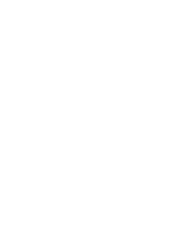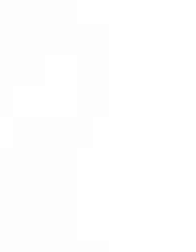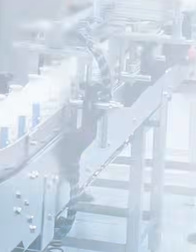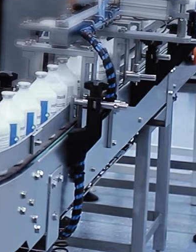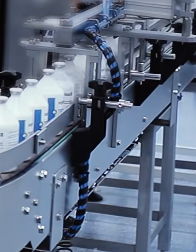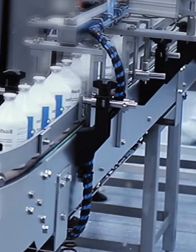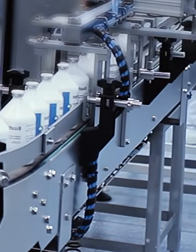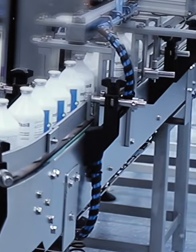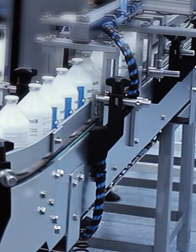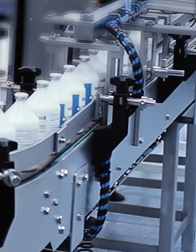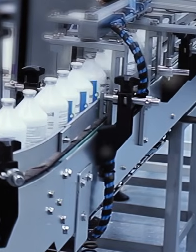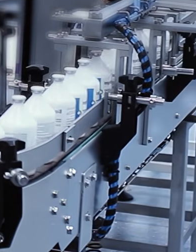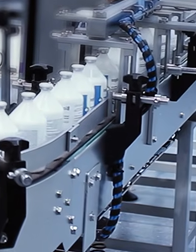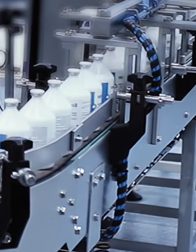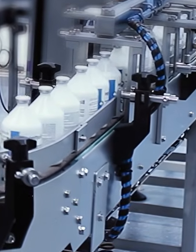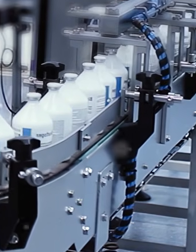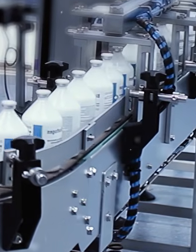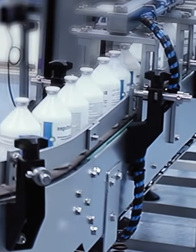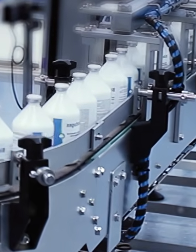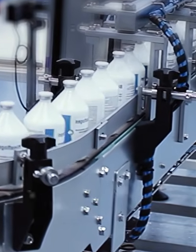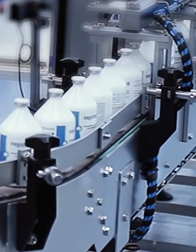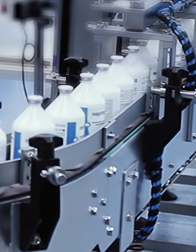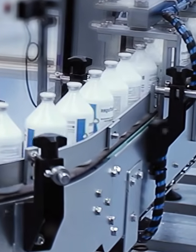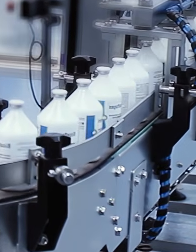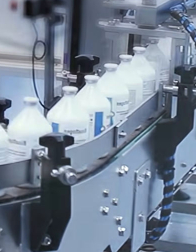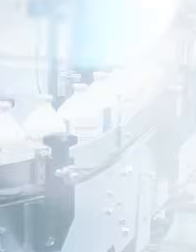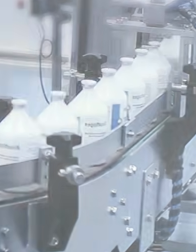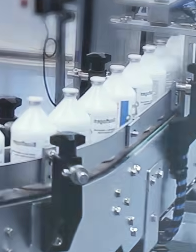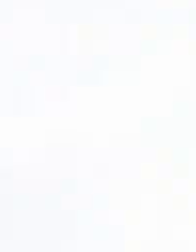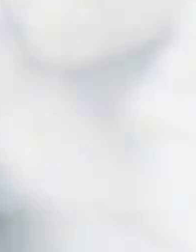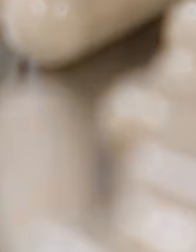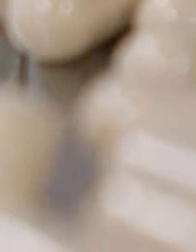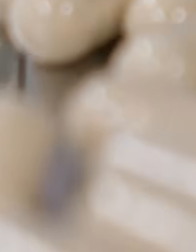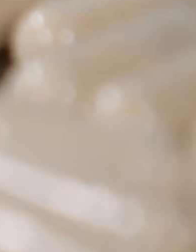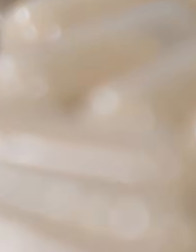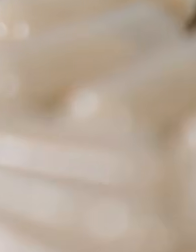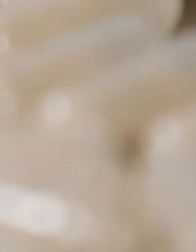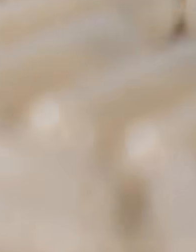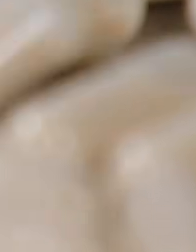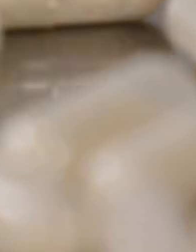El objetivo del plan México es producir más en México, lo que consumimos en México. Agradecemos